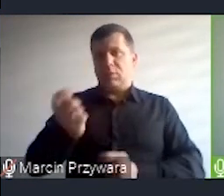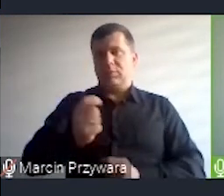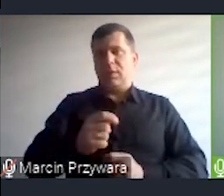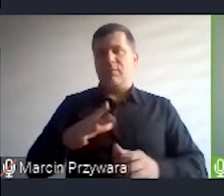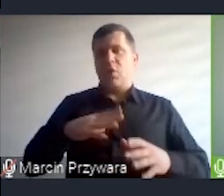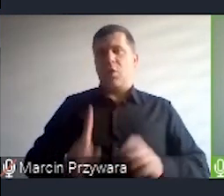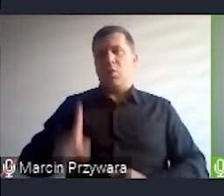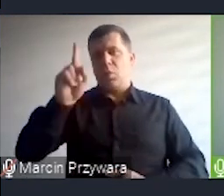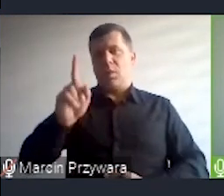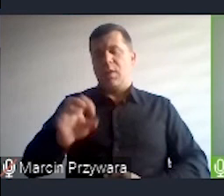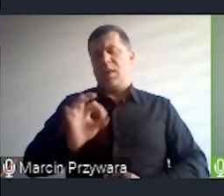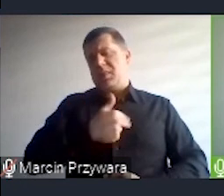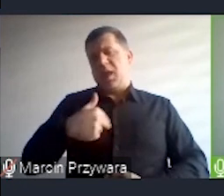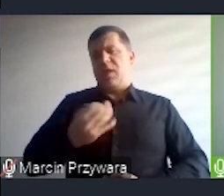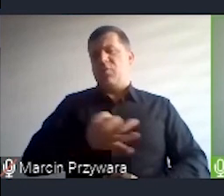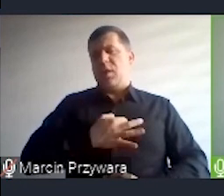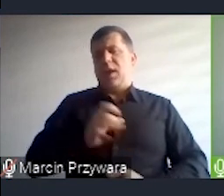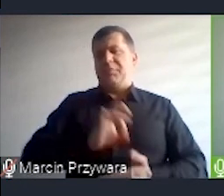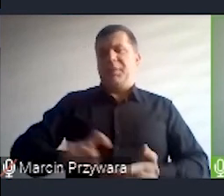Ona jest naszą – gminy własnością.